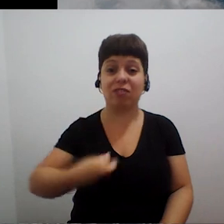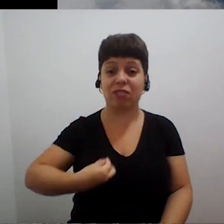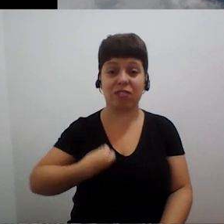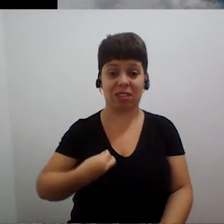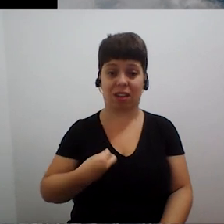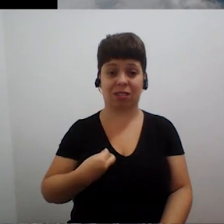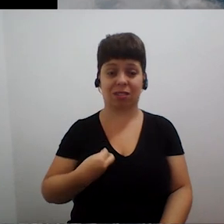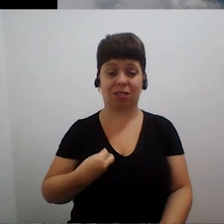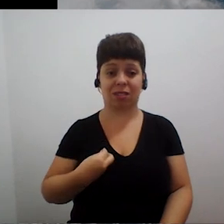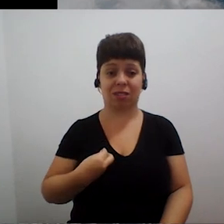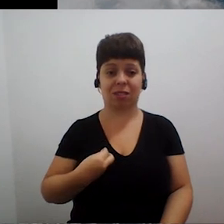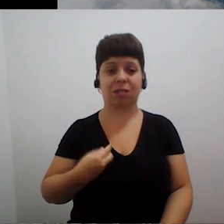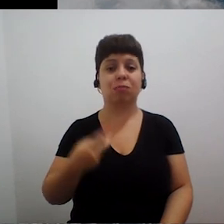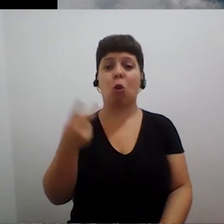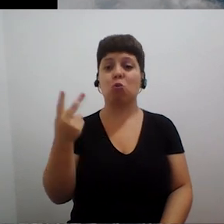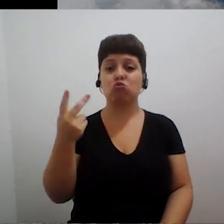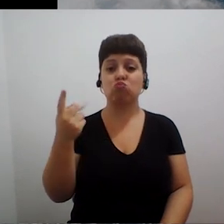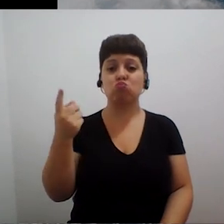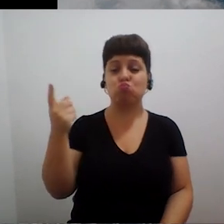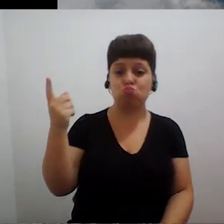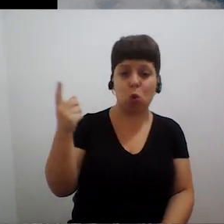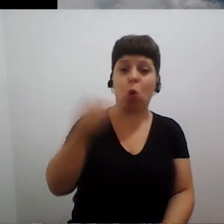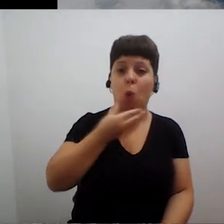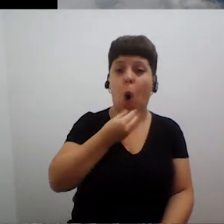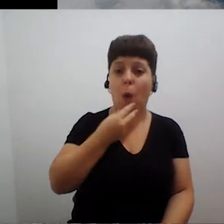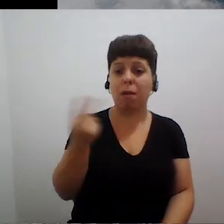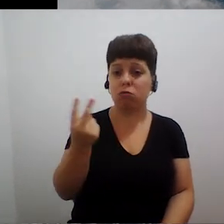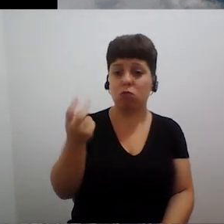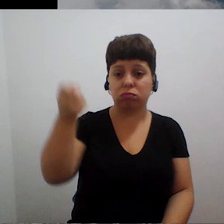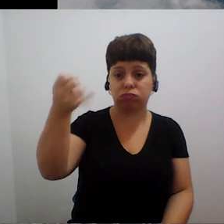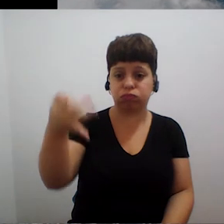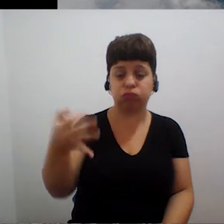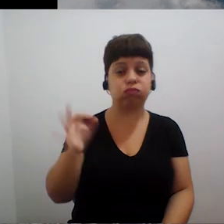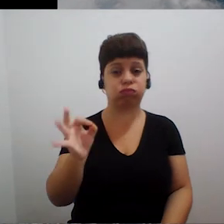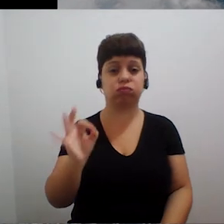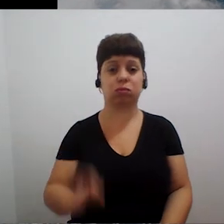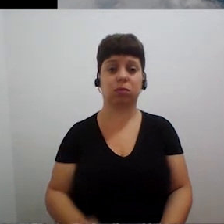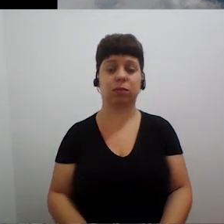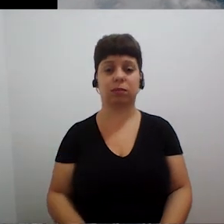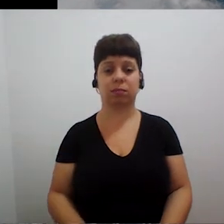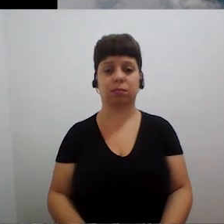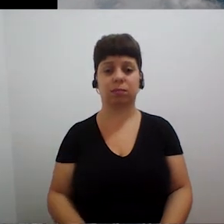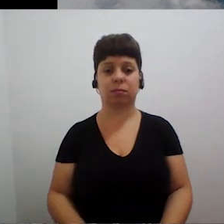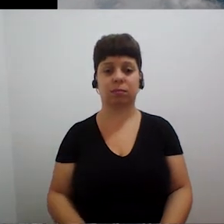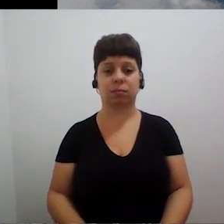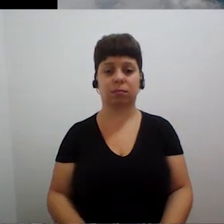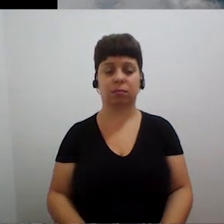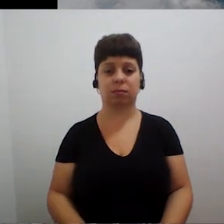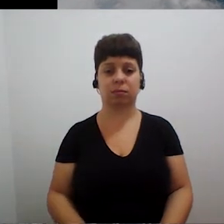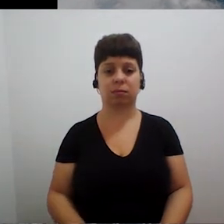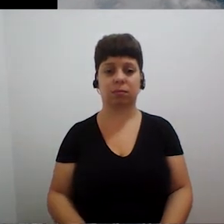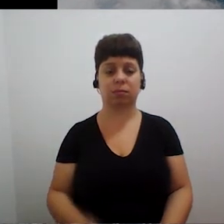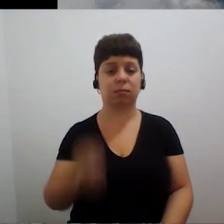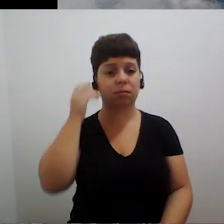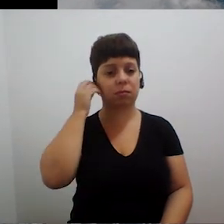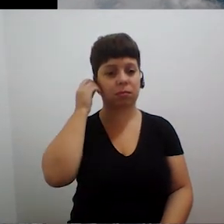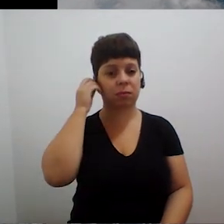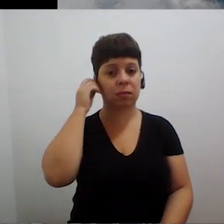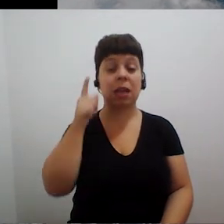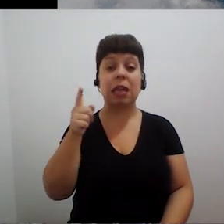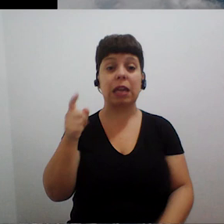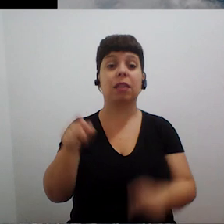o senhor exclamou é uma coisa assim e falou tudo e nós devemos a nossa vida a água.